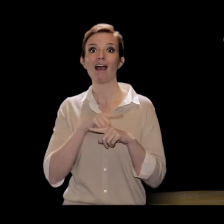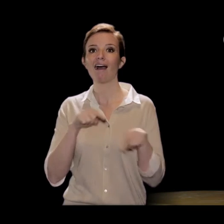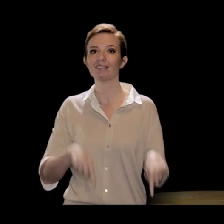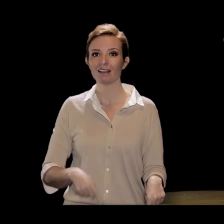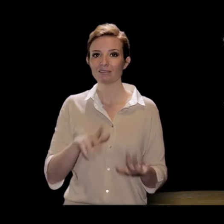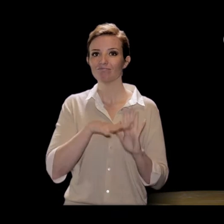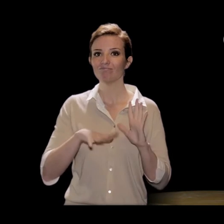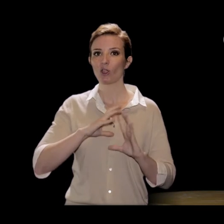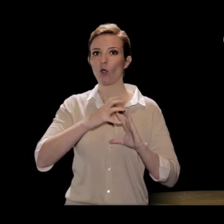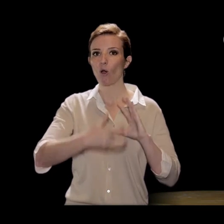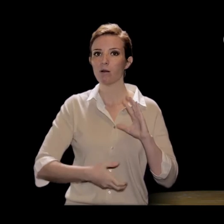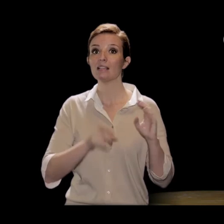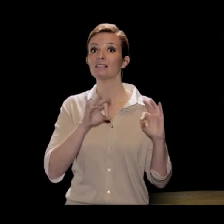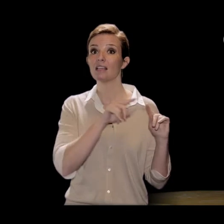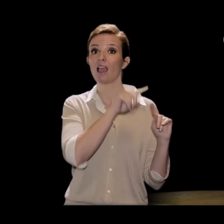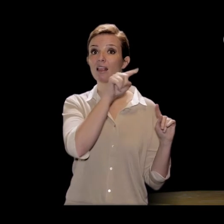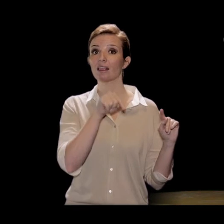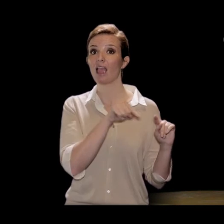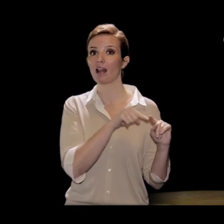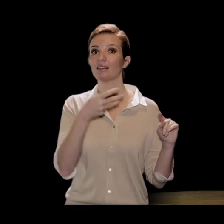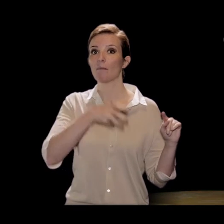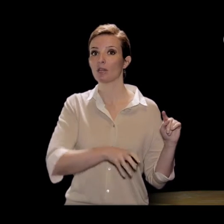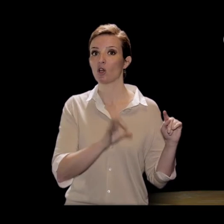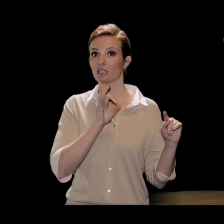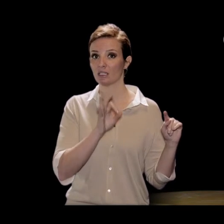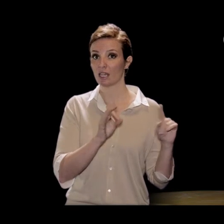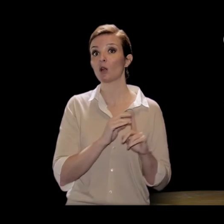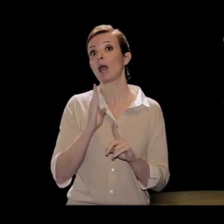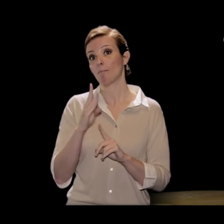se il delta è minore di 0 e b è uguale a 0,